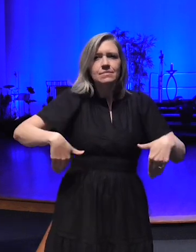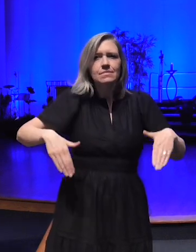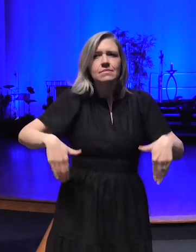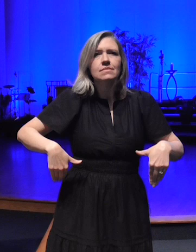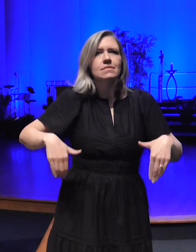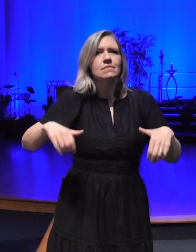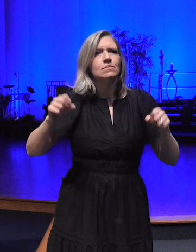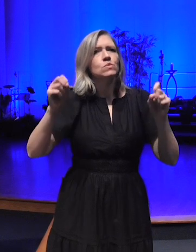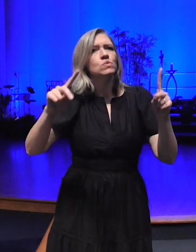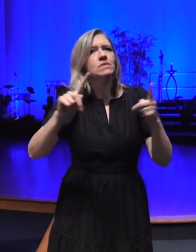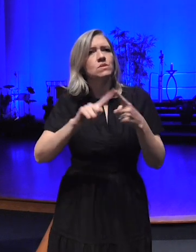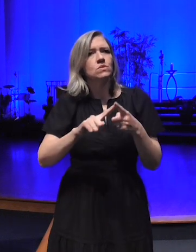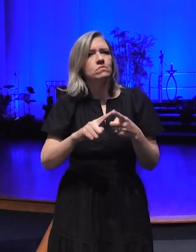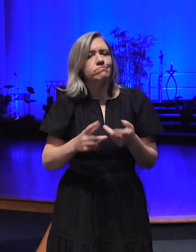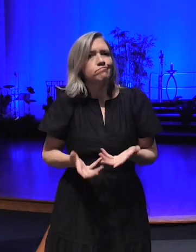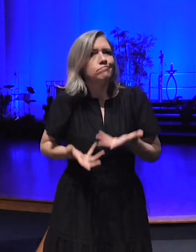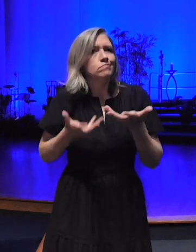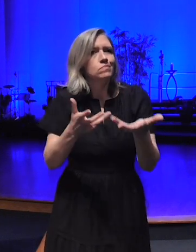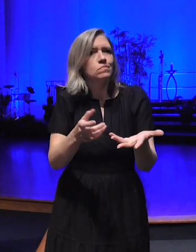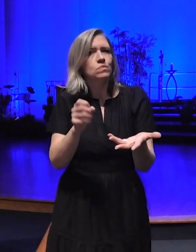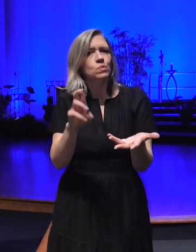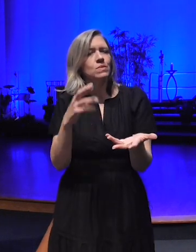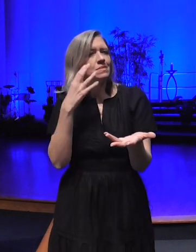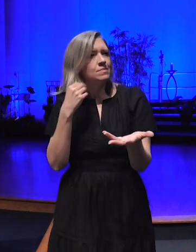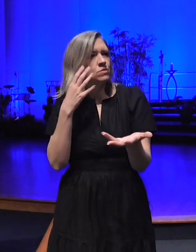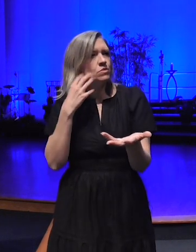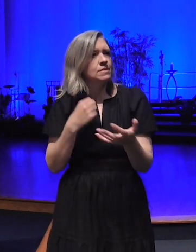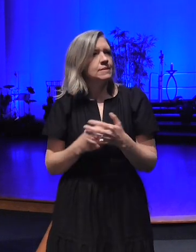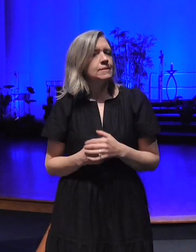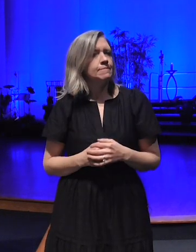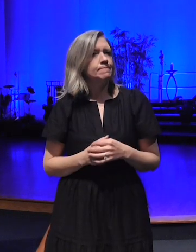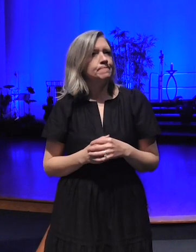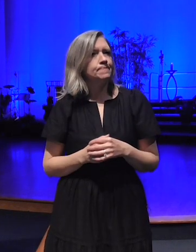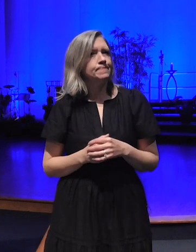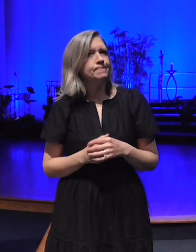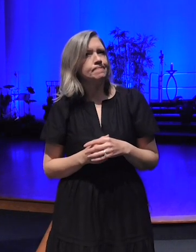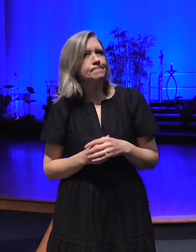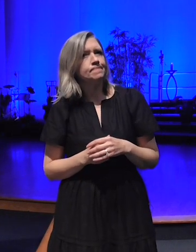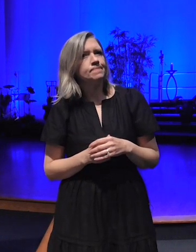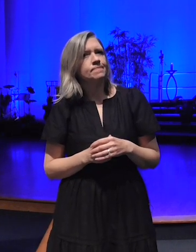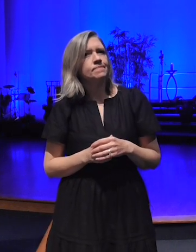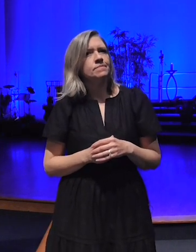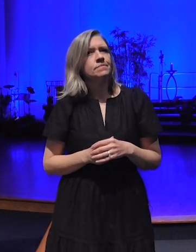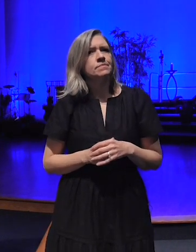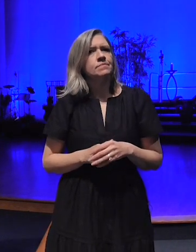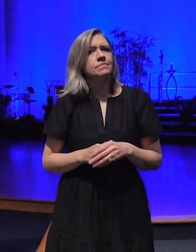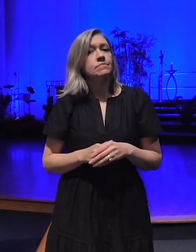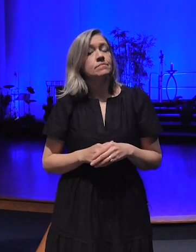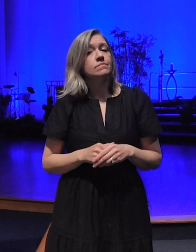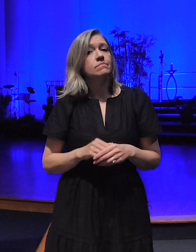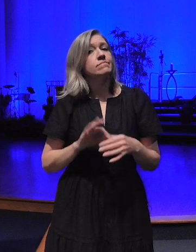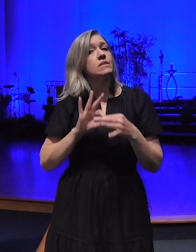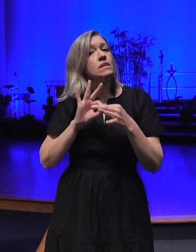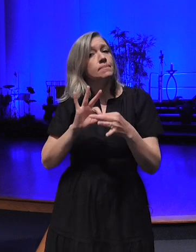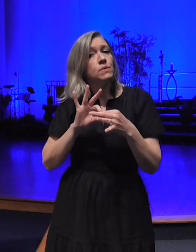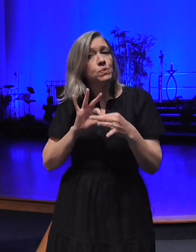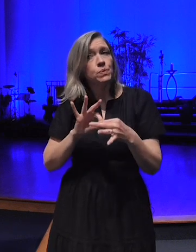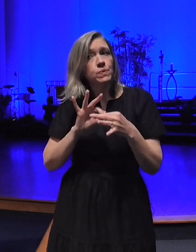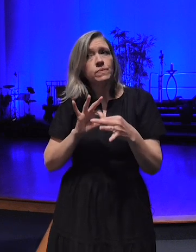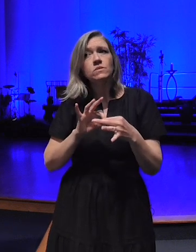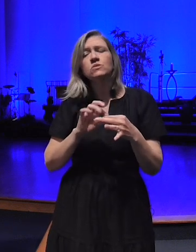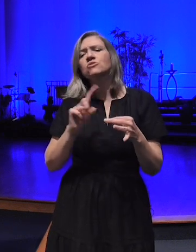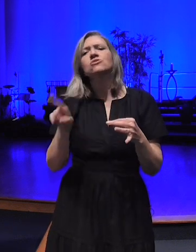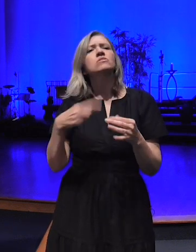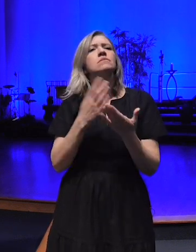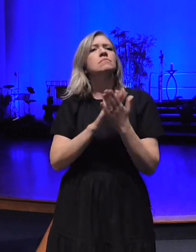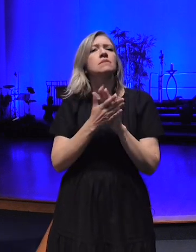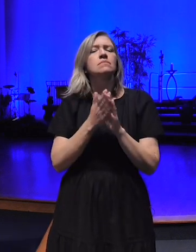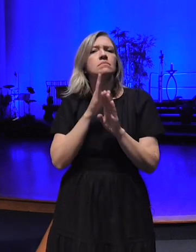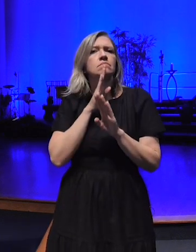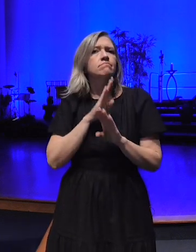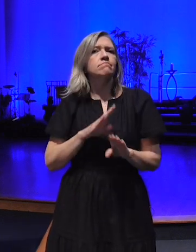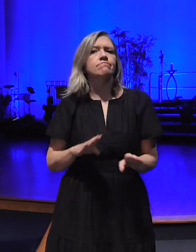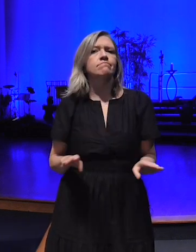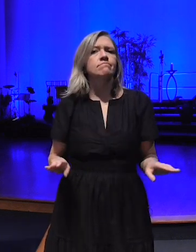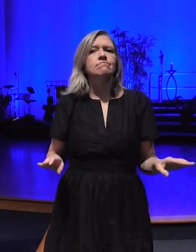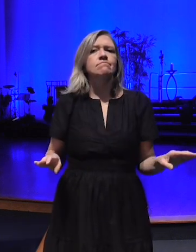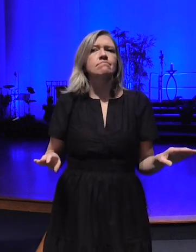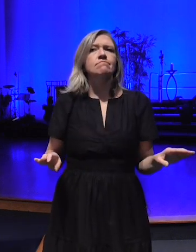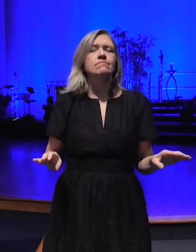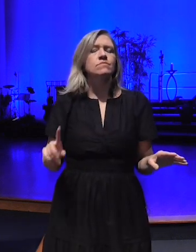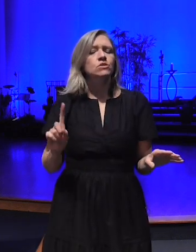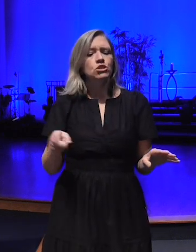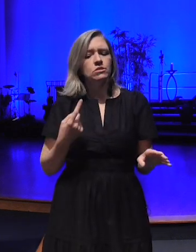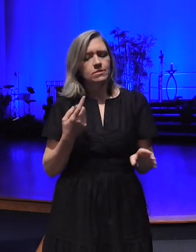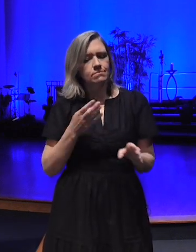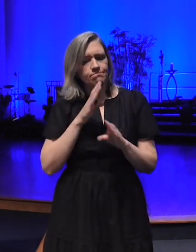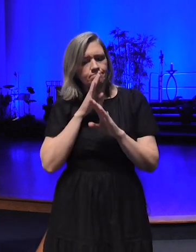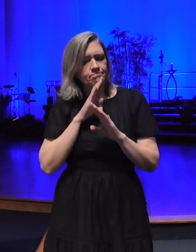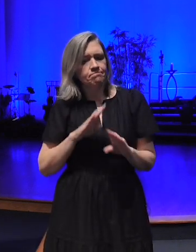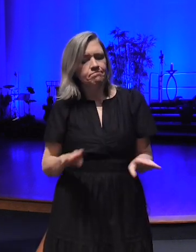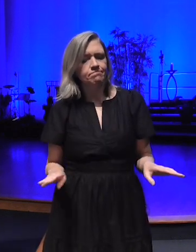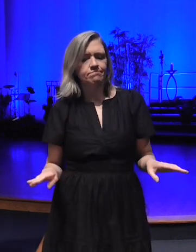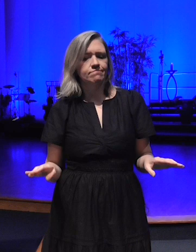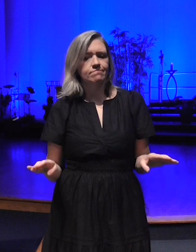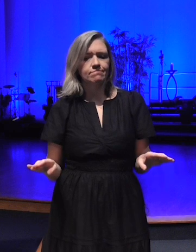comunión? Simplemente quédate quieto, simplemente quédate quieto, recuerda que existe esa poderosa presencia